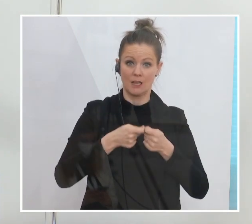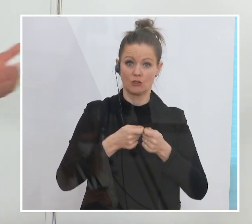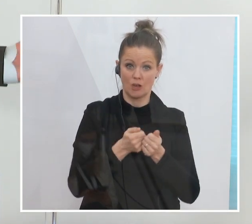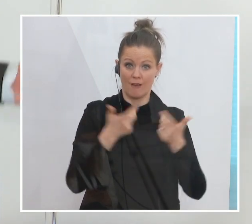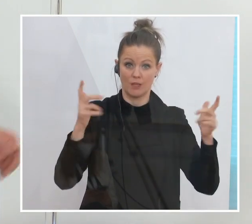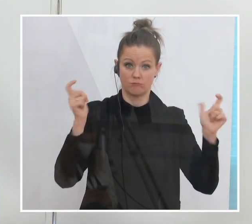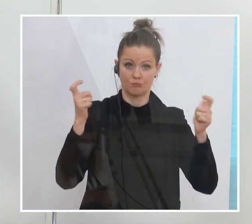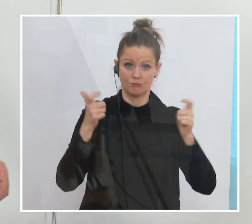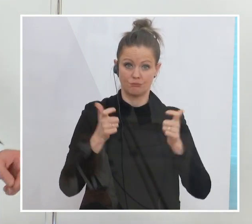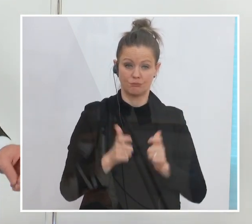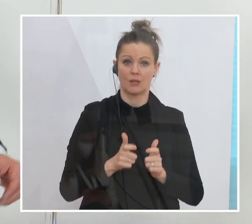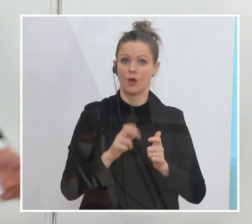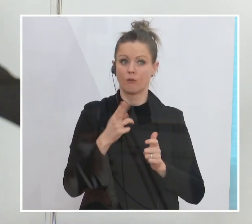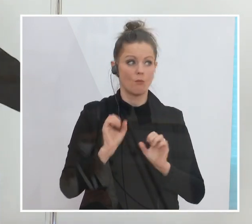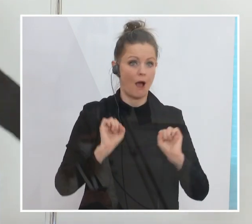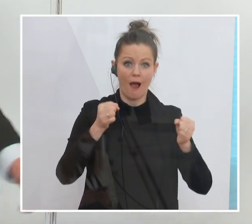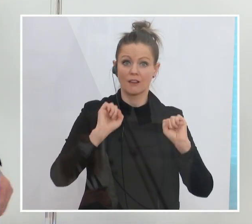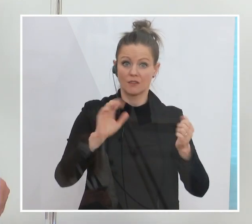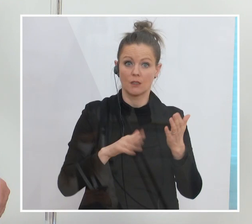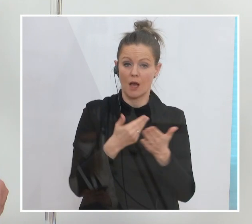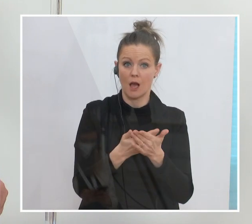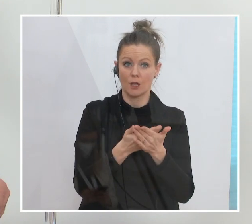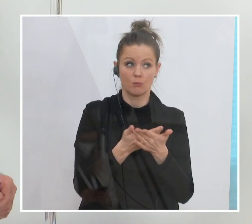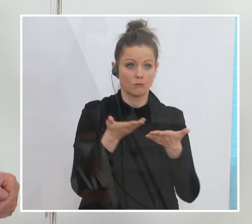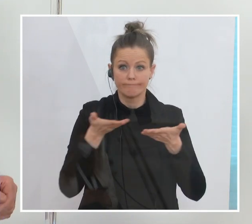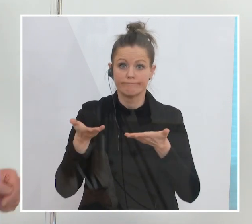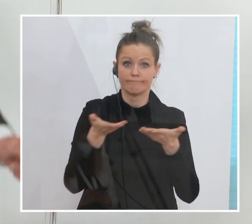weil natürlich weniger Aktivität angeboten werden kann von den Vereinen und wir haben